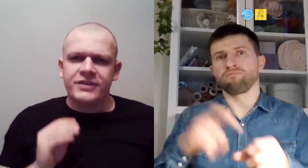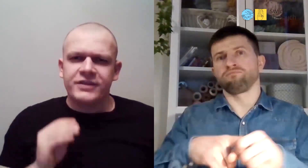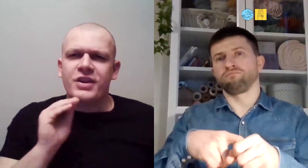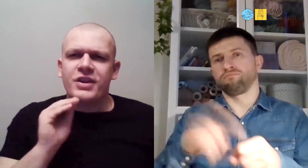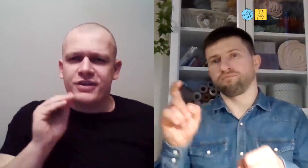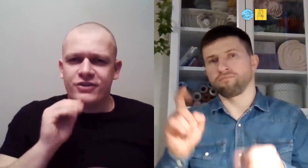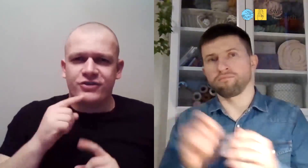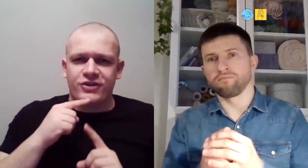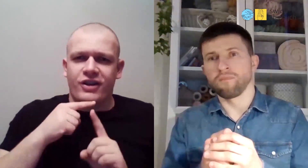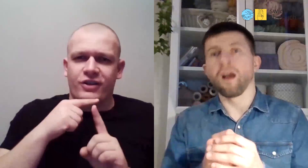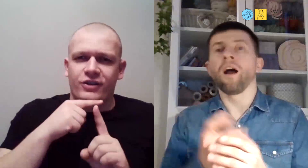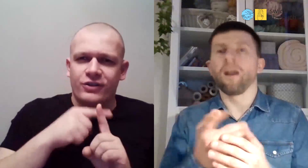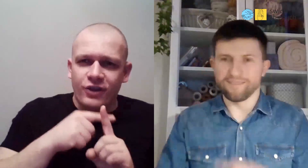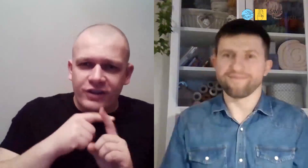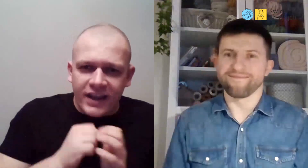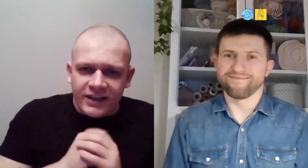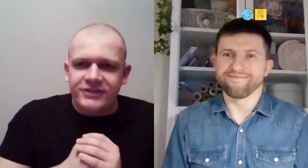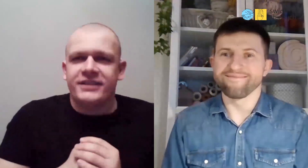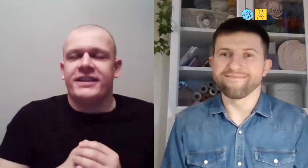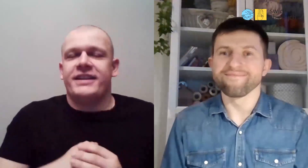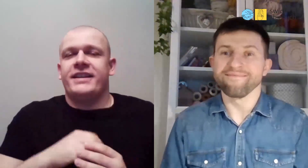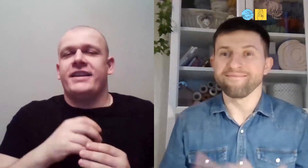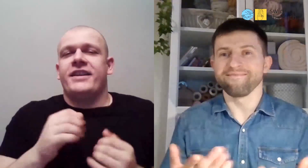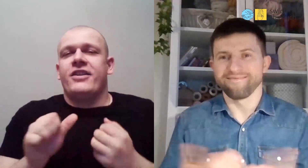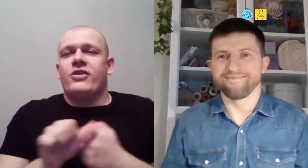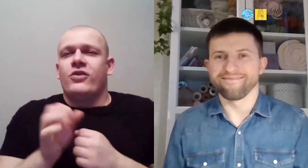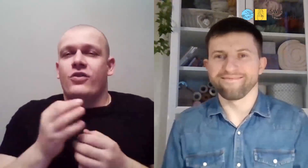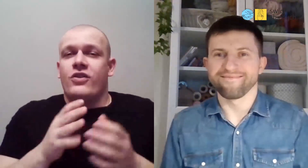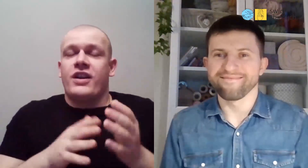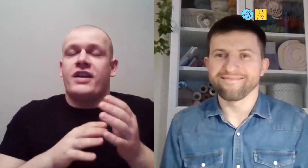[Hubert]: — A chciałbym coś jeszcze trochę dodać od siebie.